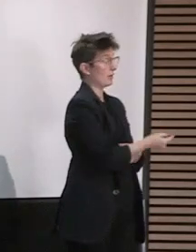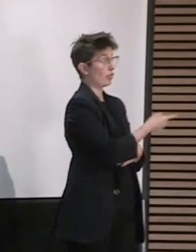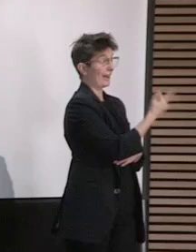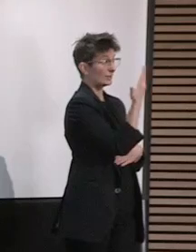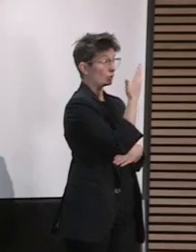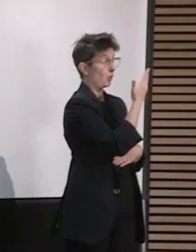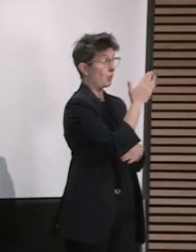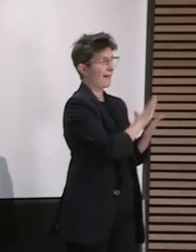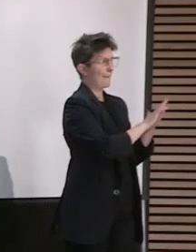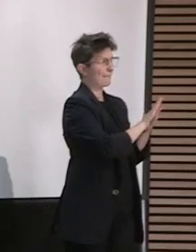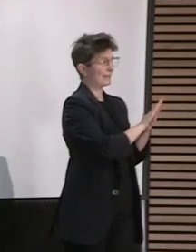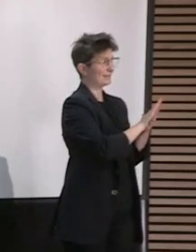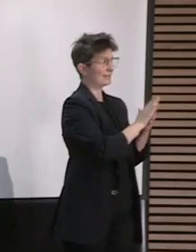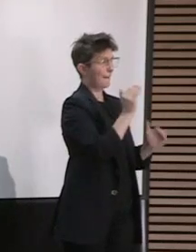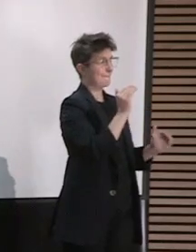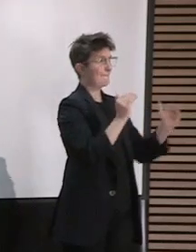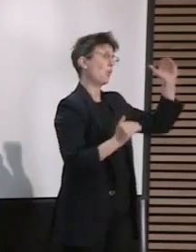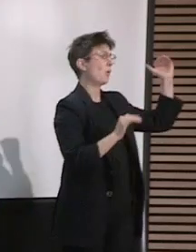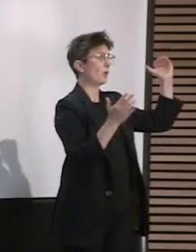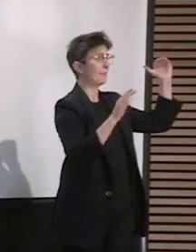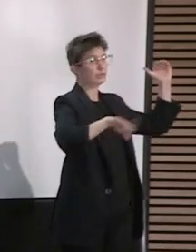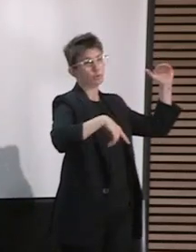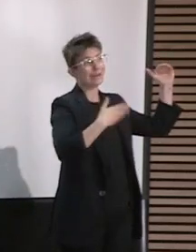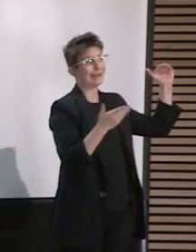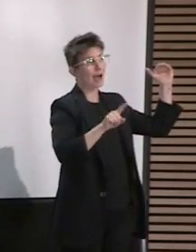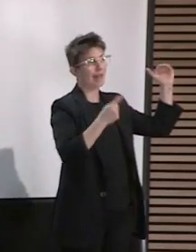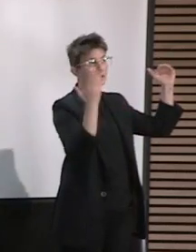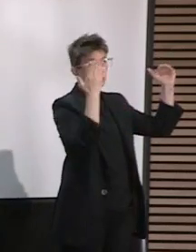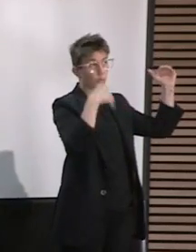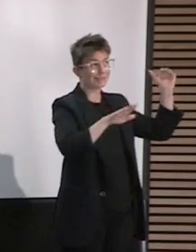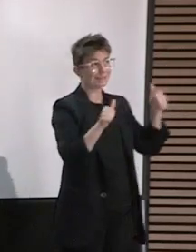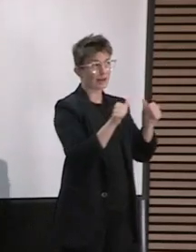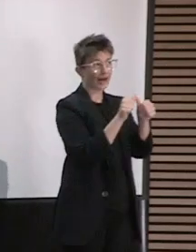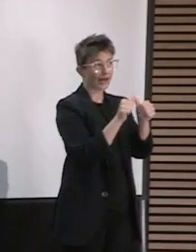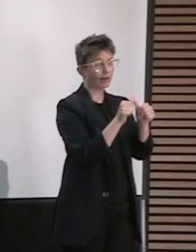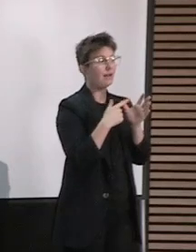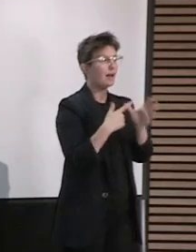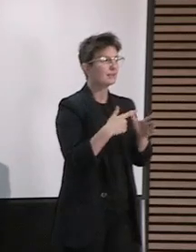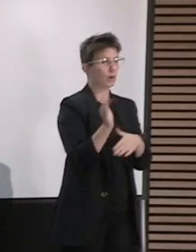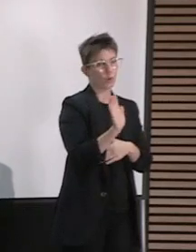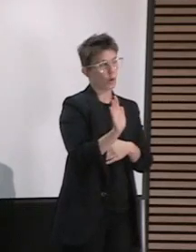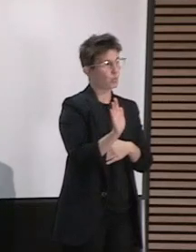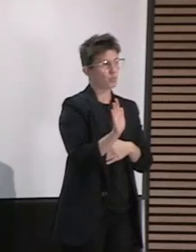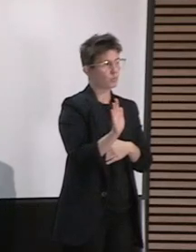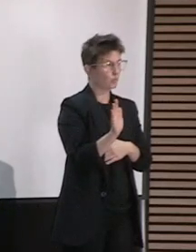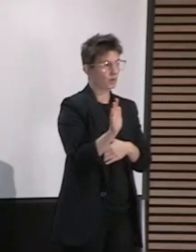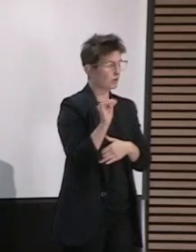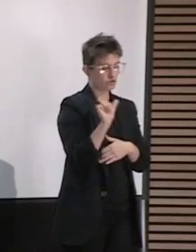110 miriona i runga i. Kura